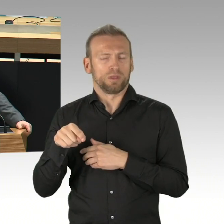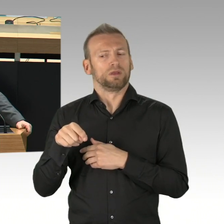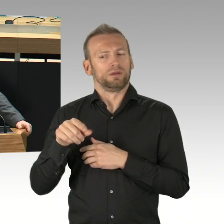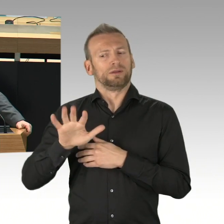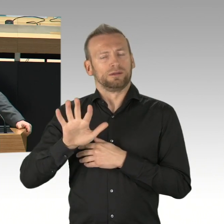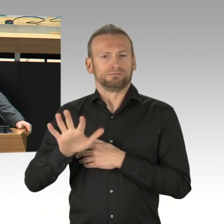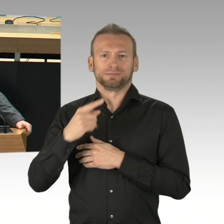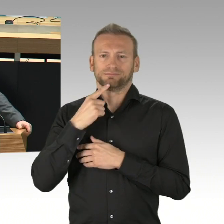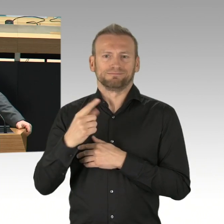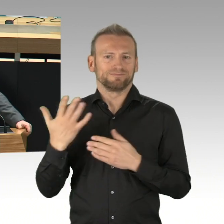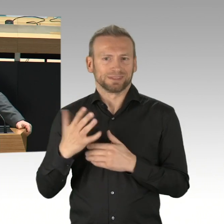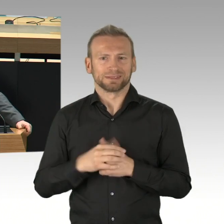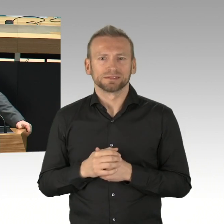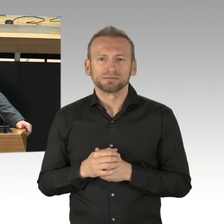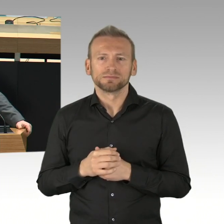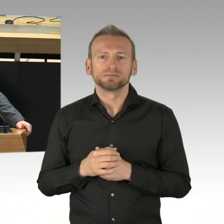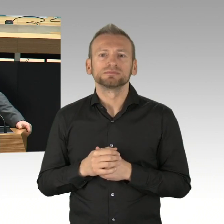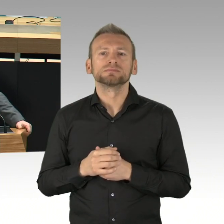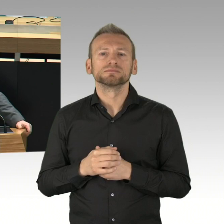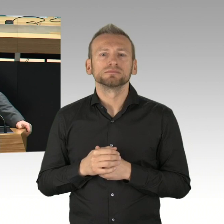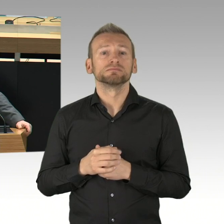der hohe Anerkennung in der SPD-Fraktion genießt.